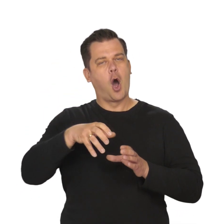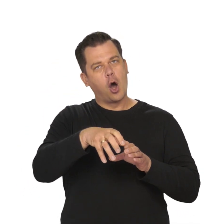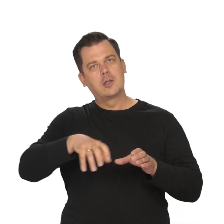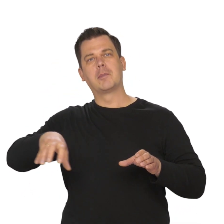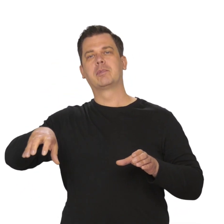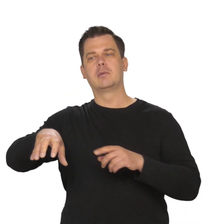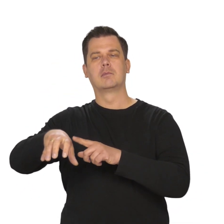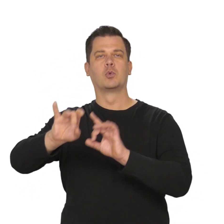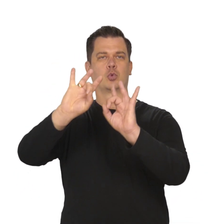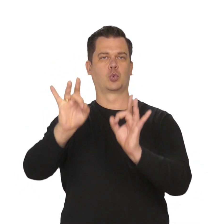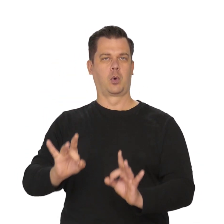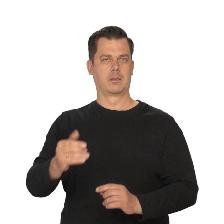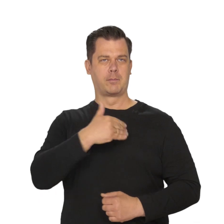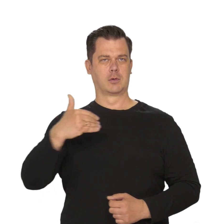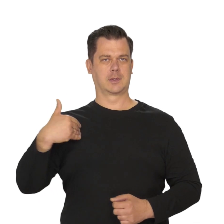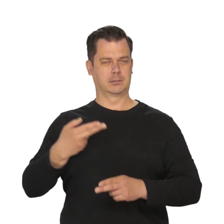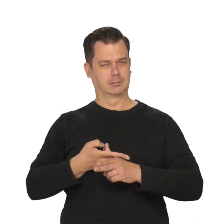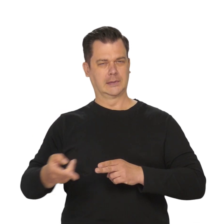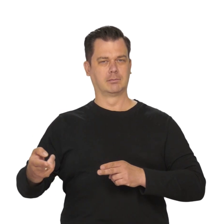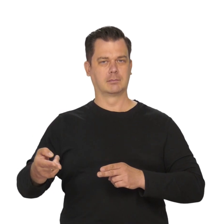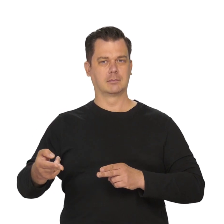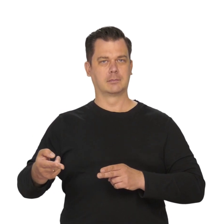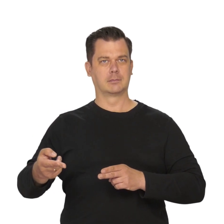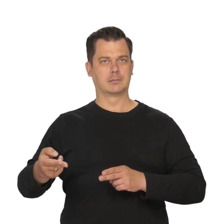swej odrębności rozwój sztuki polskiej”.